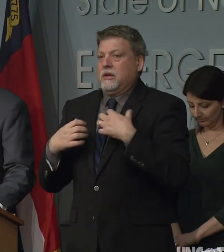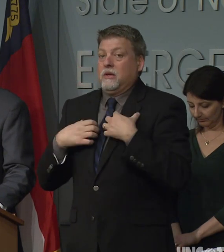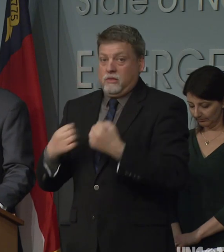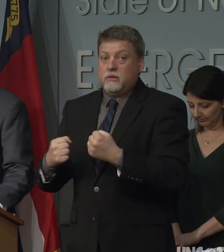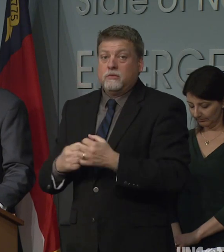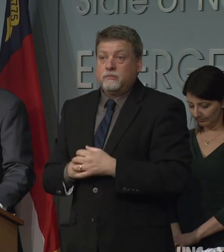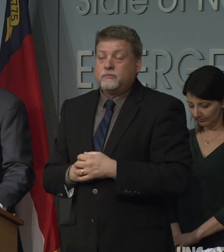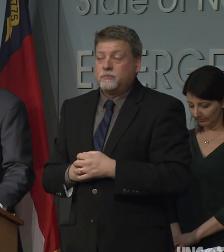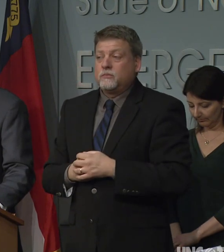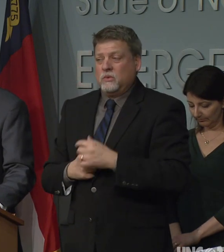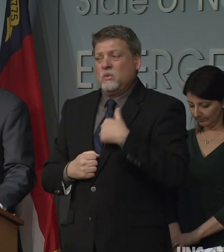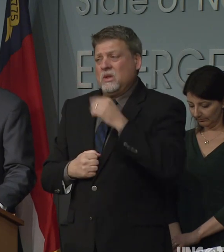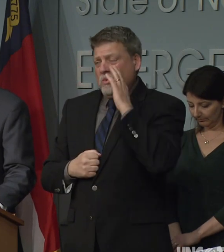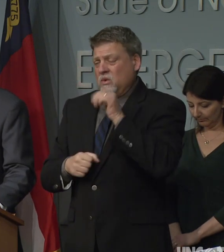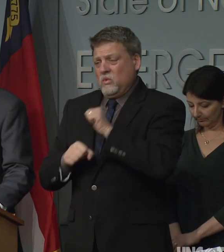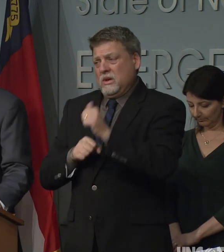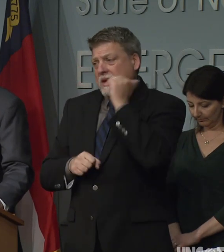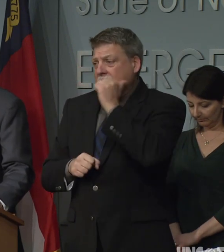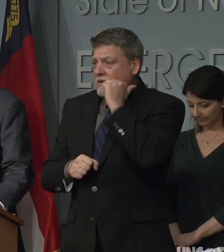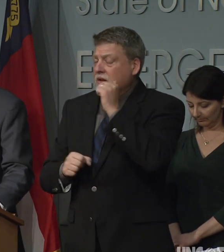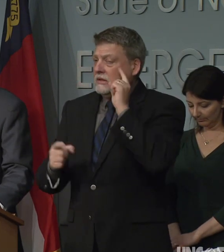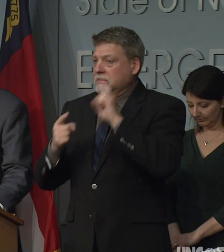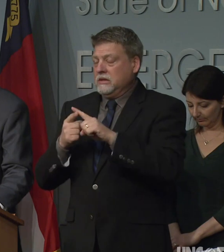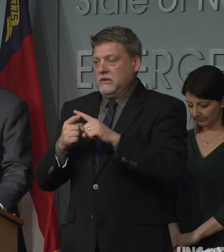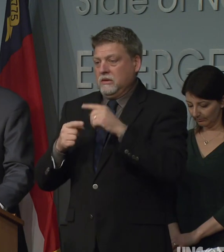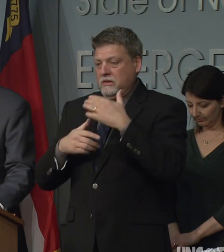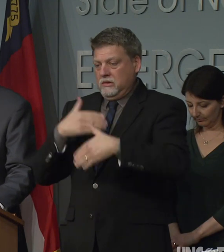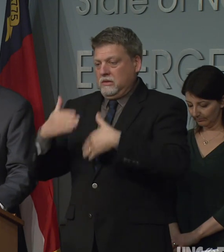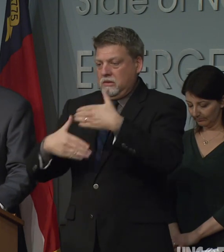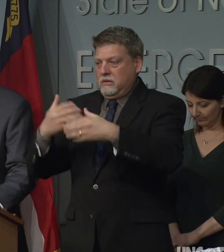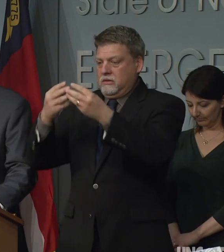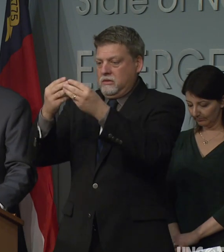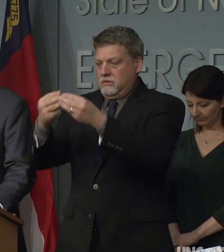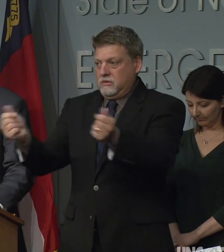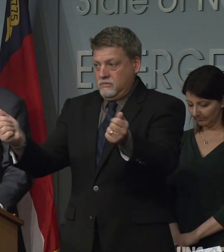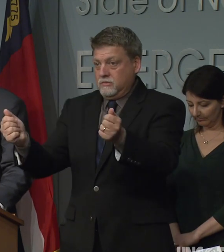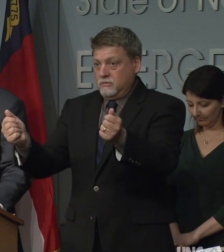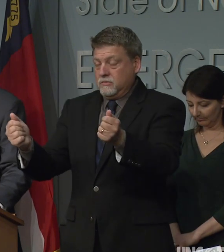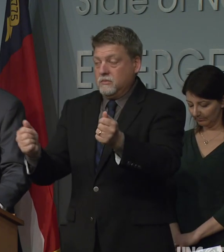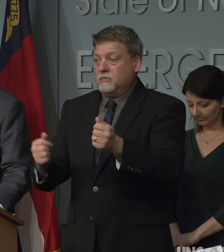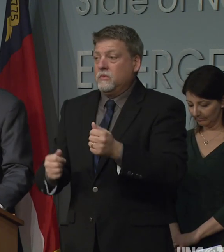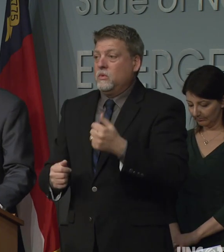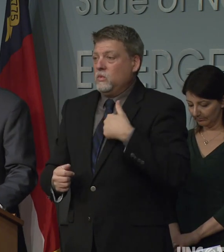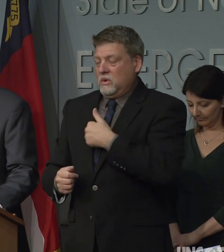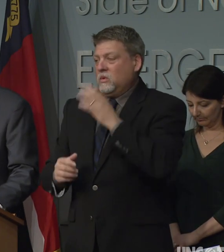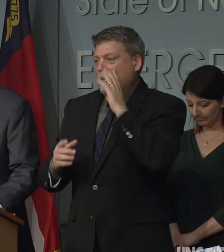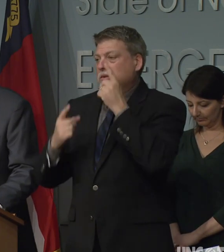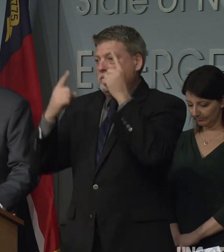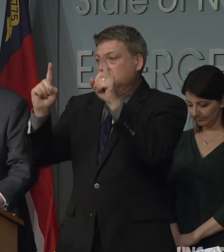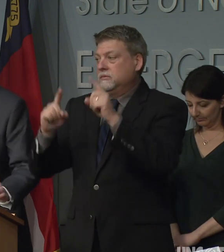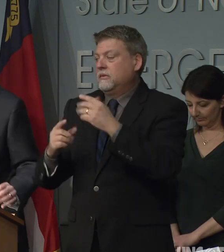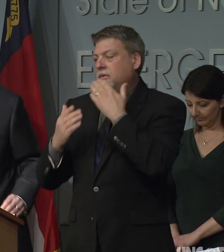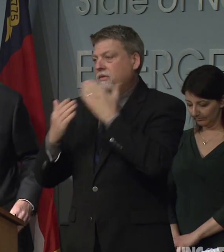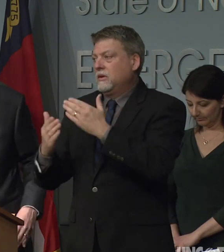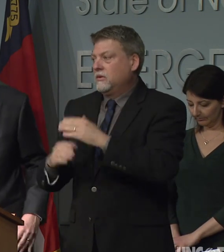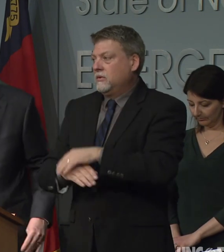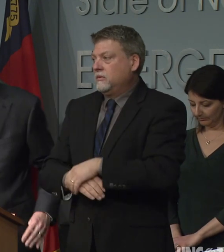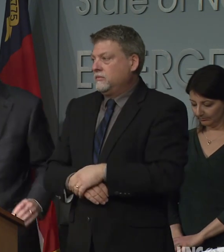de Carolina del Norte que esté protegida continuaremos haciendo esto todos los días hasta superar esta situación y